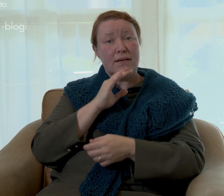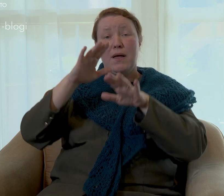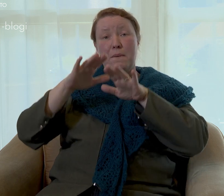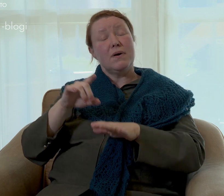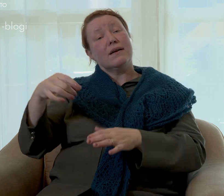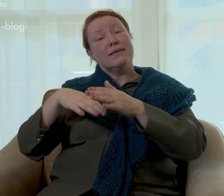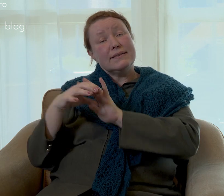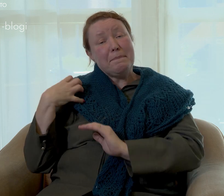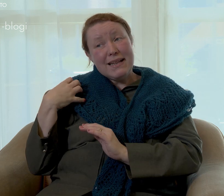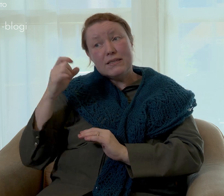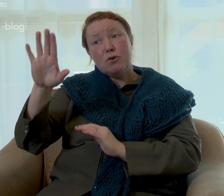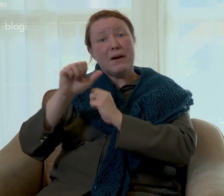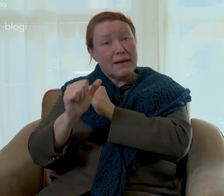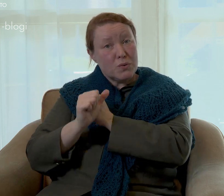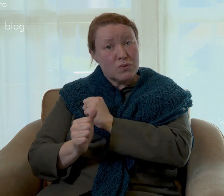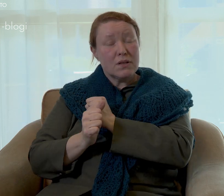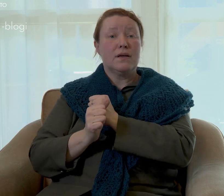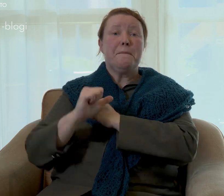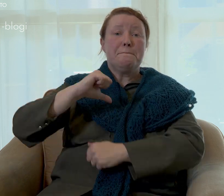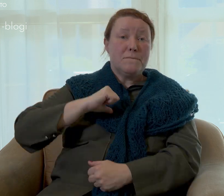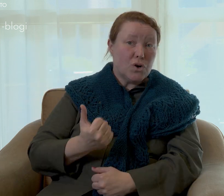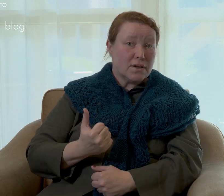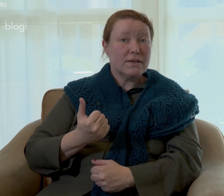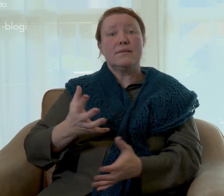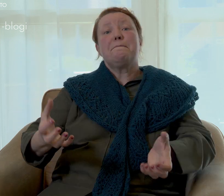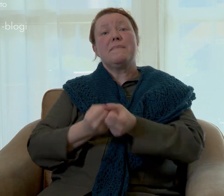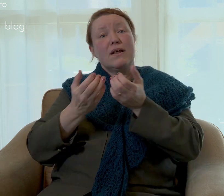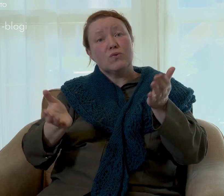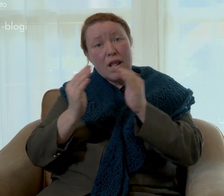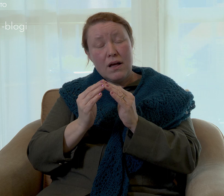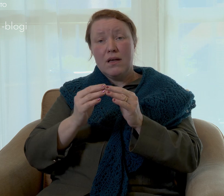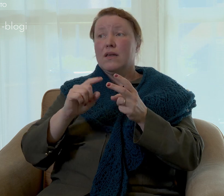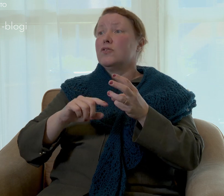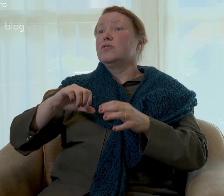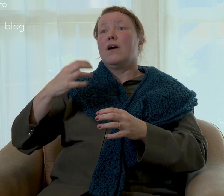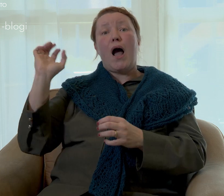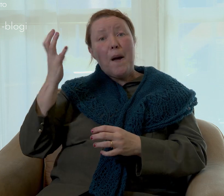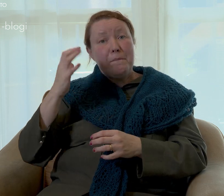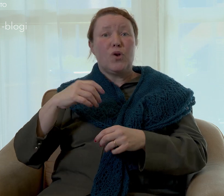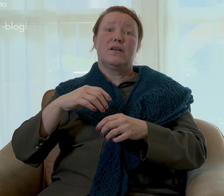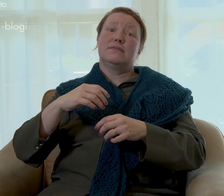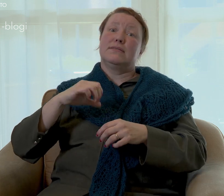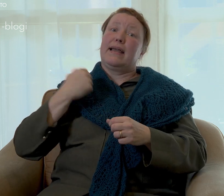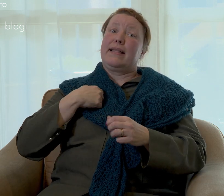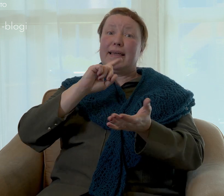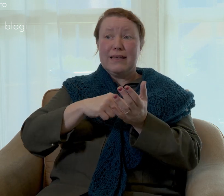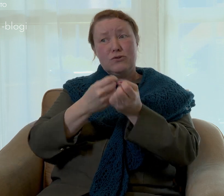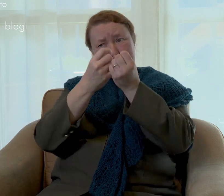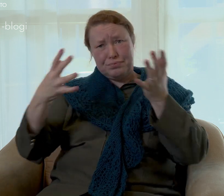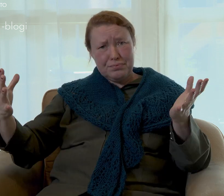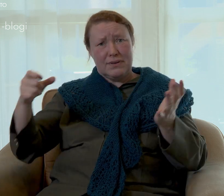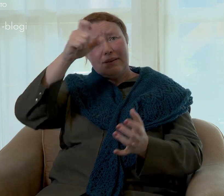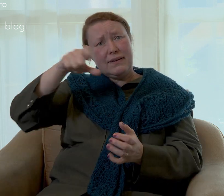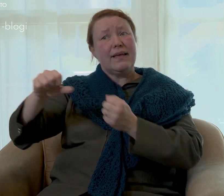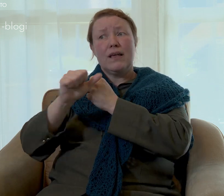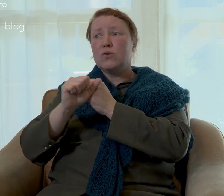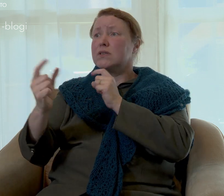Paikalla oli paljon hätäkeskuksen, poliisin, palo- ja pelastusalan -